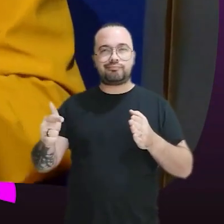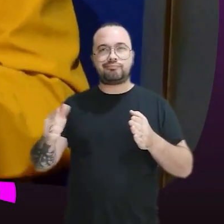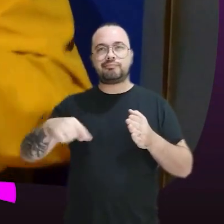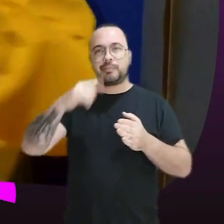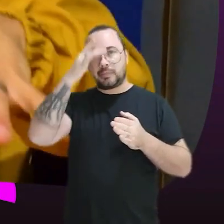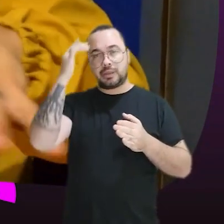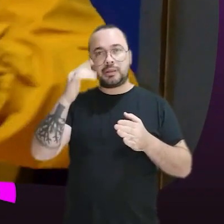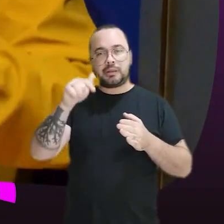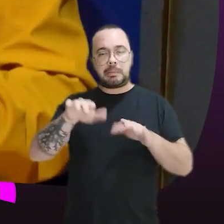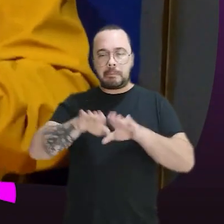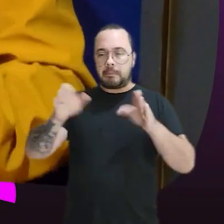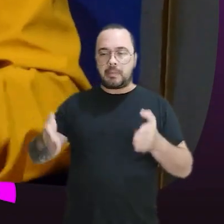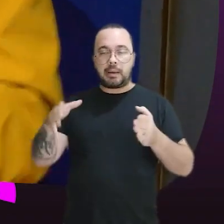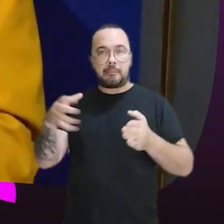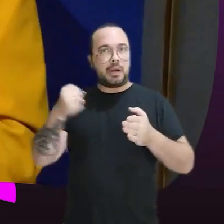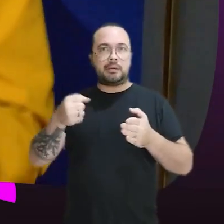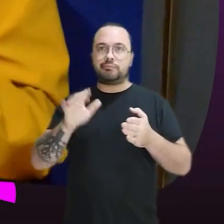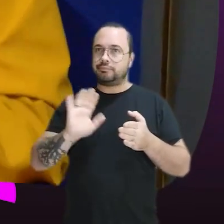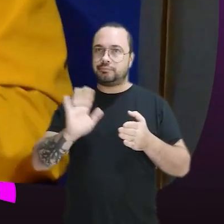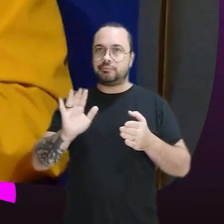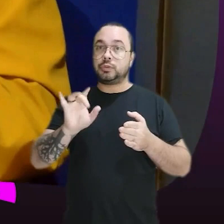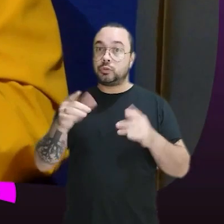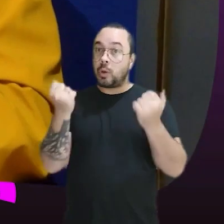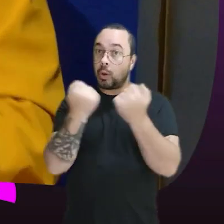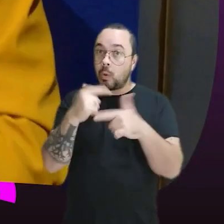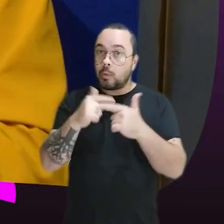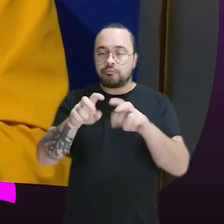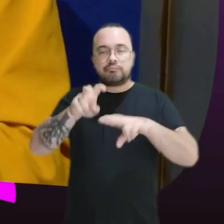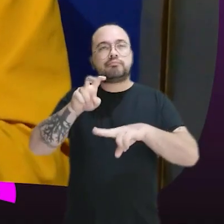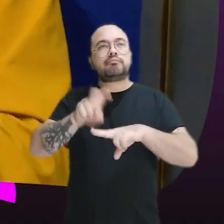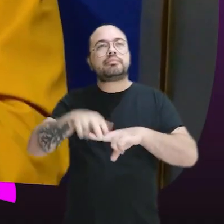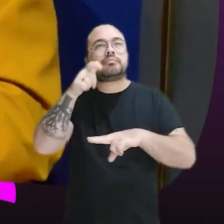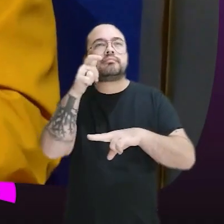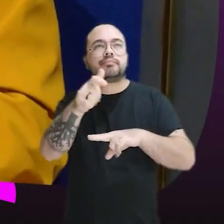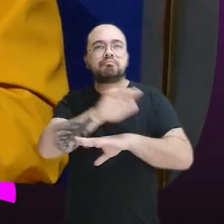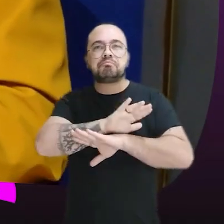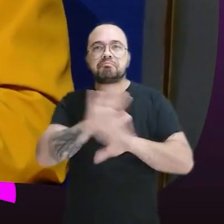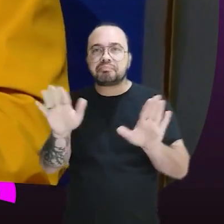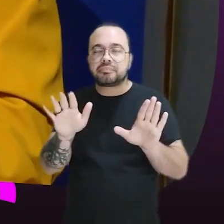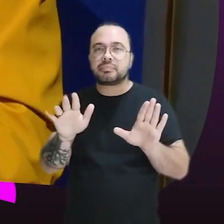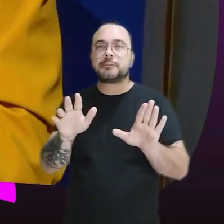mas não tem mesa, não é um bar, não é um comedy bar, é um comedy propriamente dito. Então, as pessoas vêm, chegam, sobem,